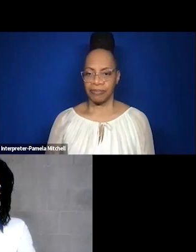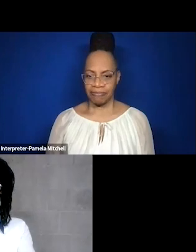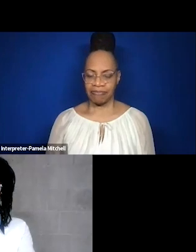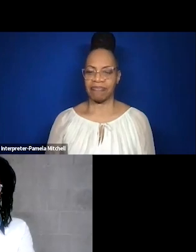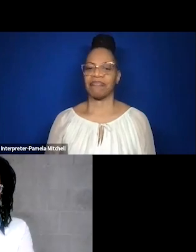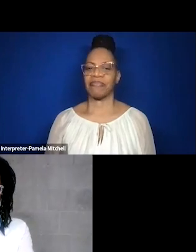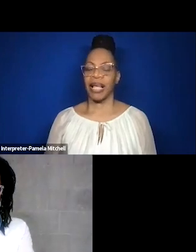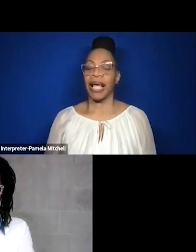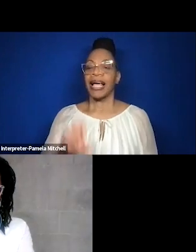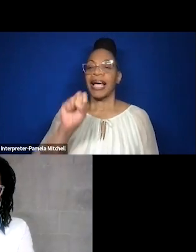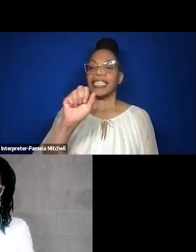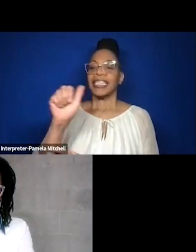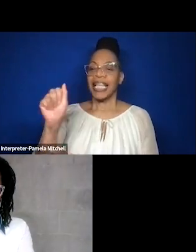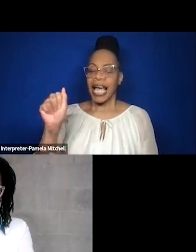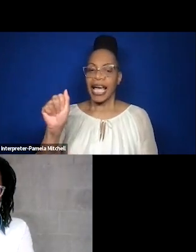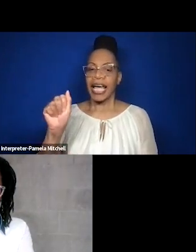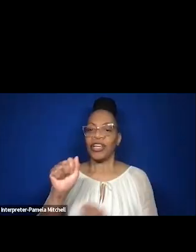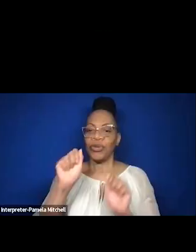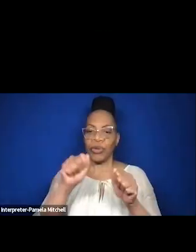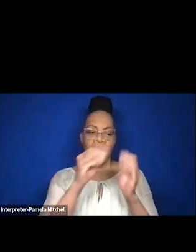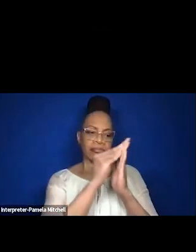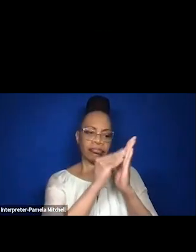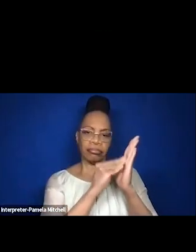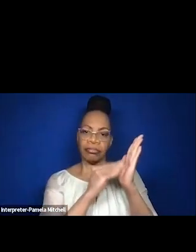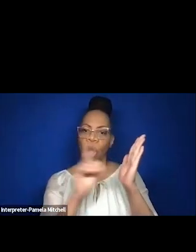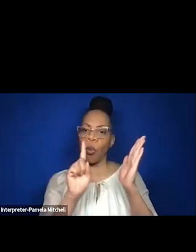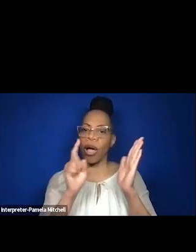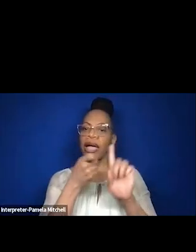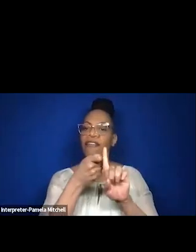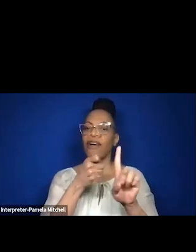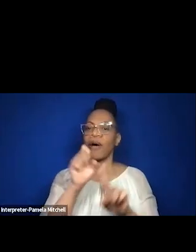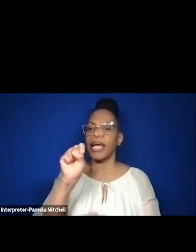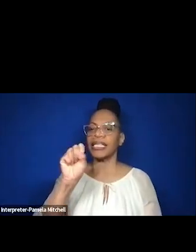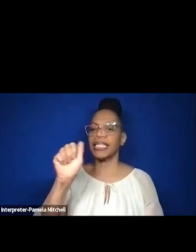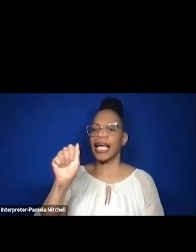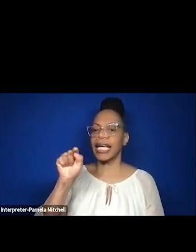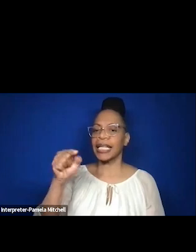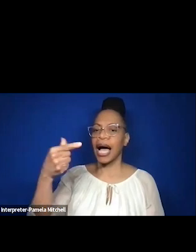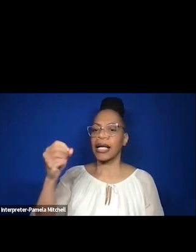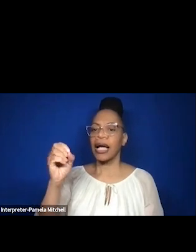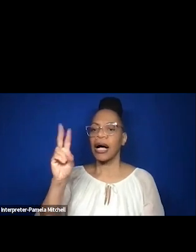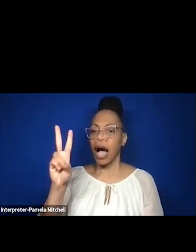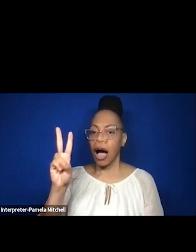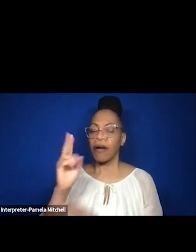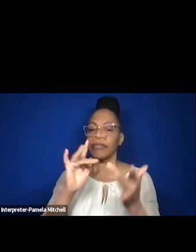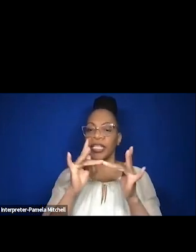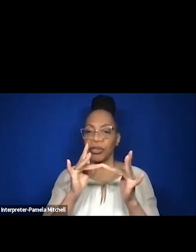y puedes obtenerlos en el sitio web de SSA.gov y descargarlos directamente de allí, luego completarlos